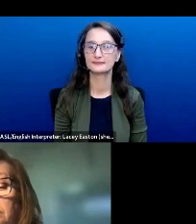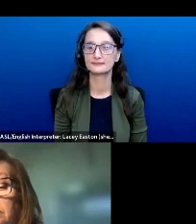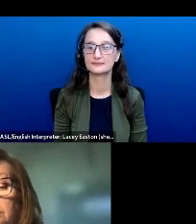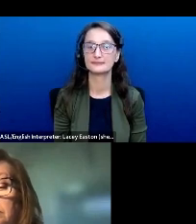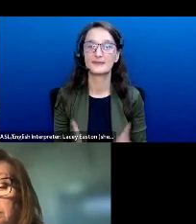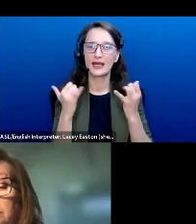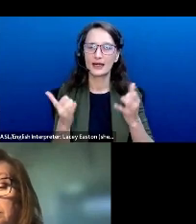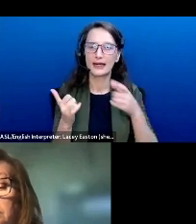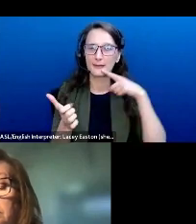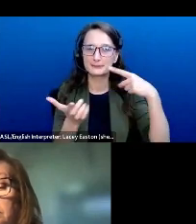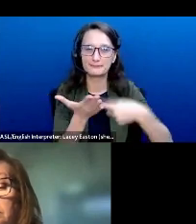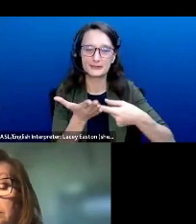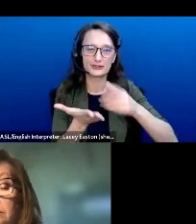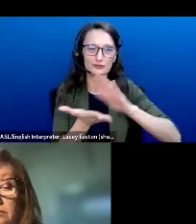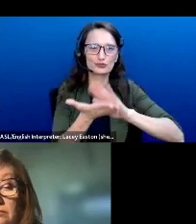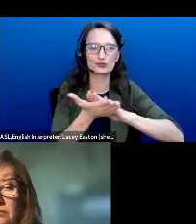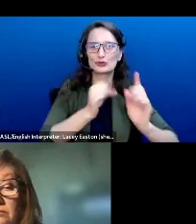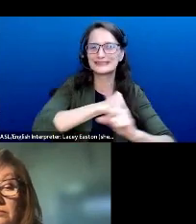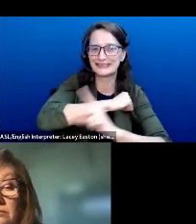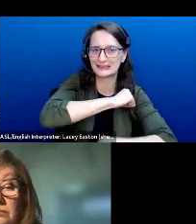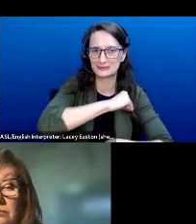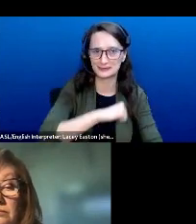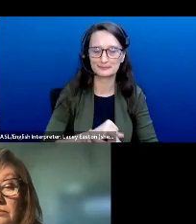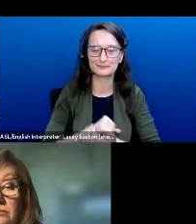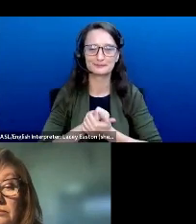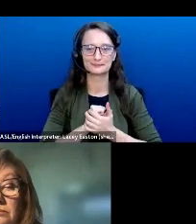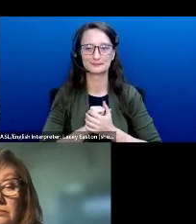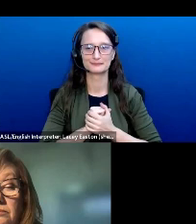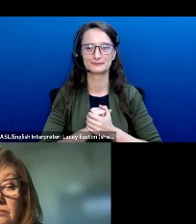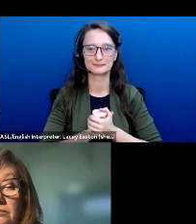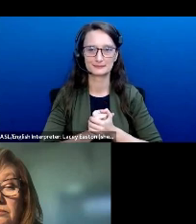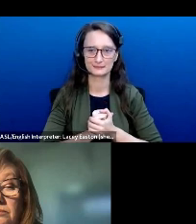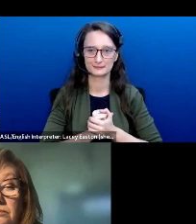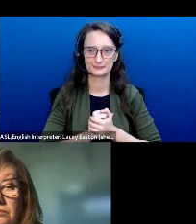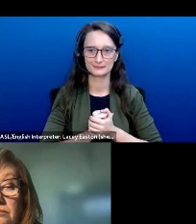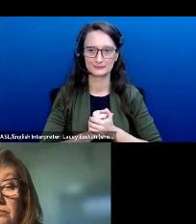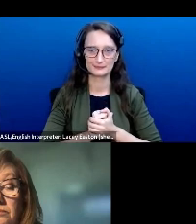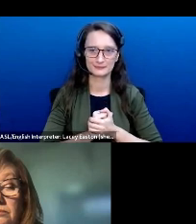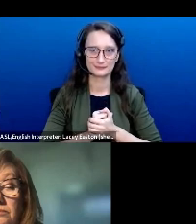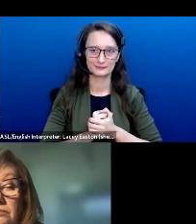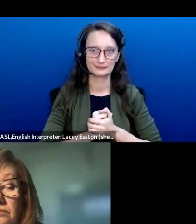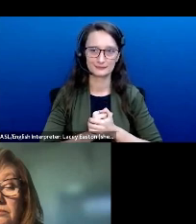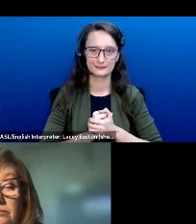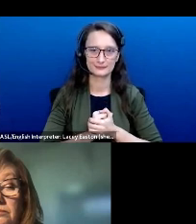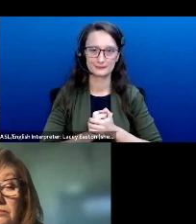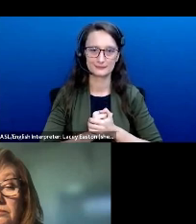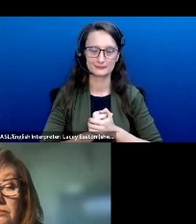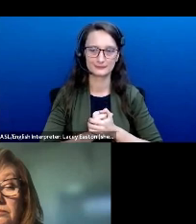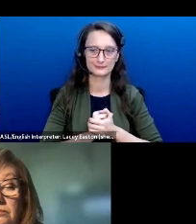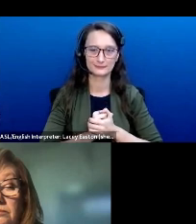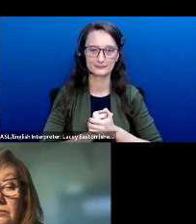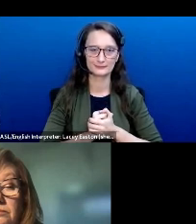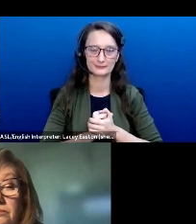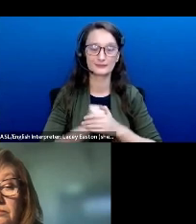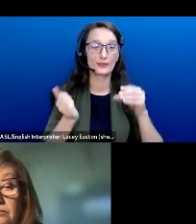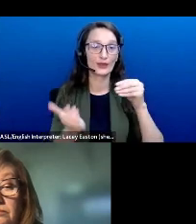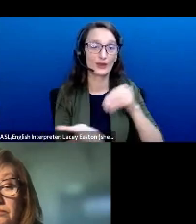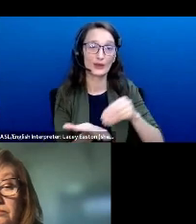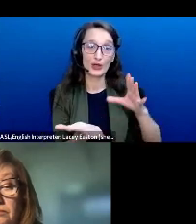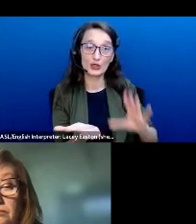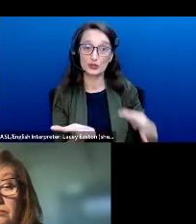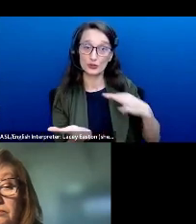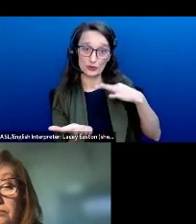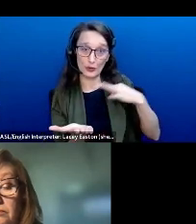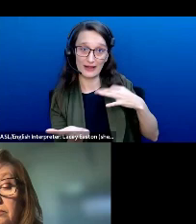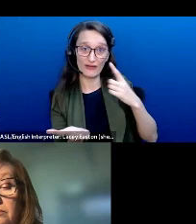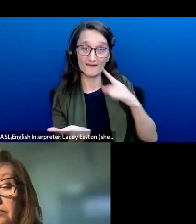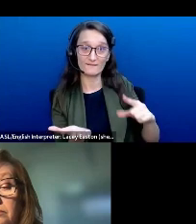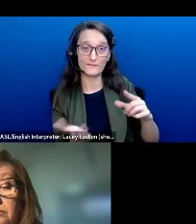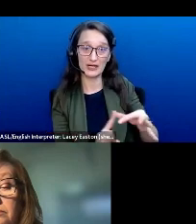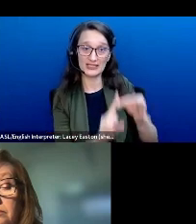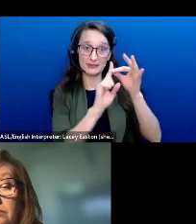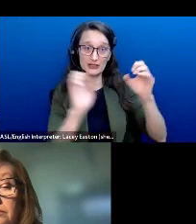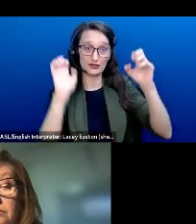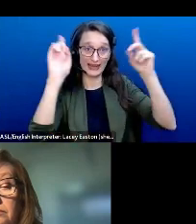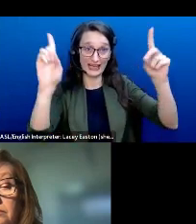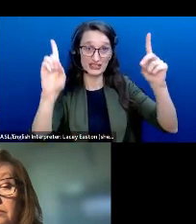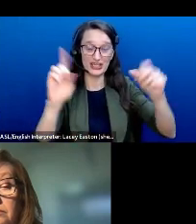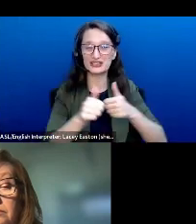la disciplina escolar. Bien, los estudiantes elegibles para educación especial bajo IDEA tienen protecciones especiales